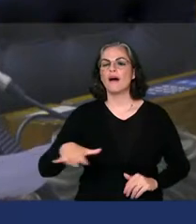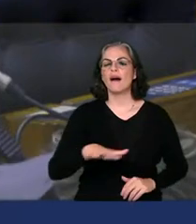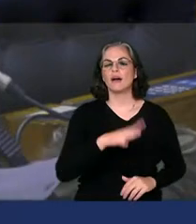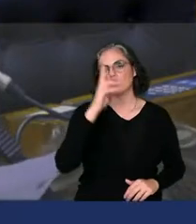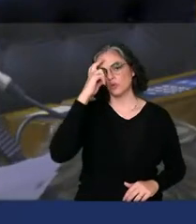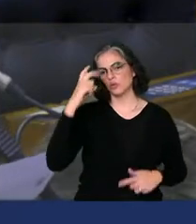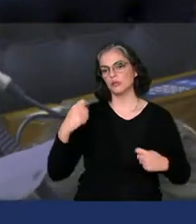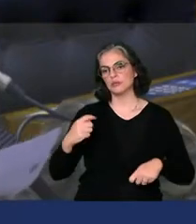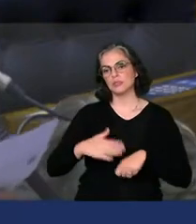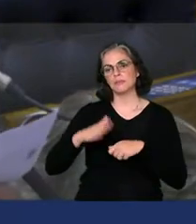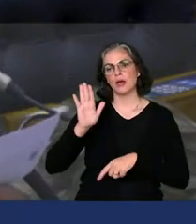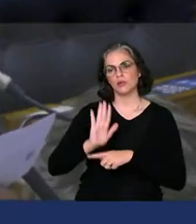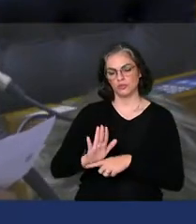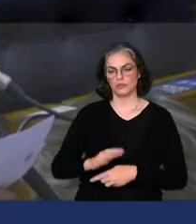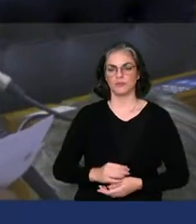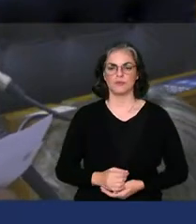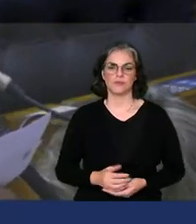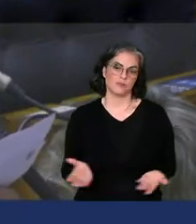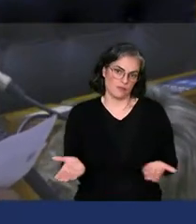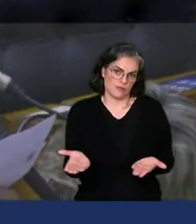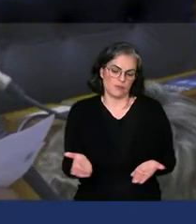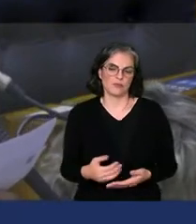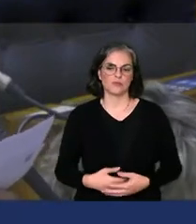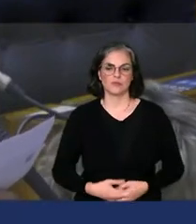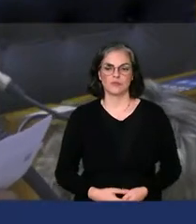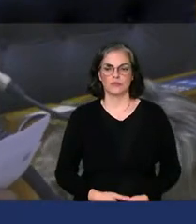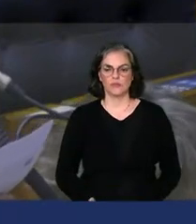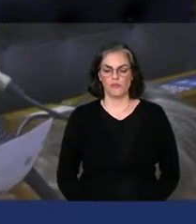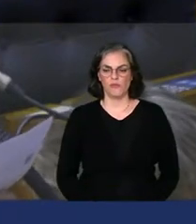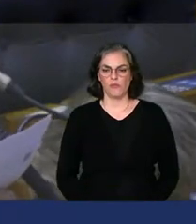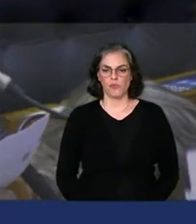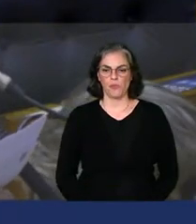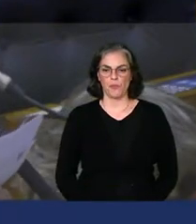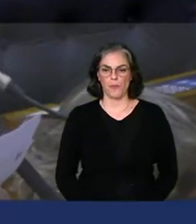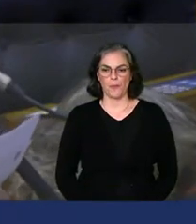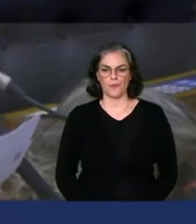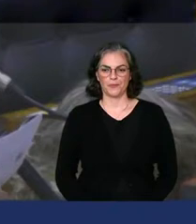QUAIS SEGMENTOS CULTURAIS CARECE DE MAIOR AJUDA NO CONSIDERANDO UM PLANEJAMENTO ESTRATÉGICO QUE LEVA EM CONTA